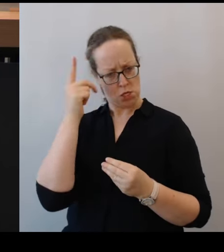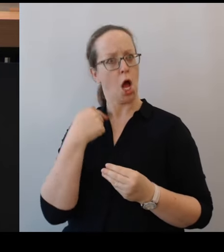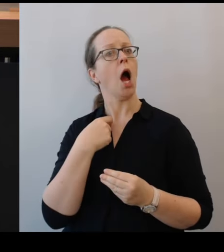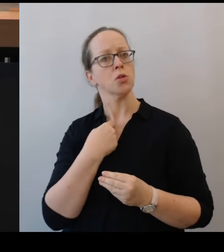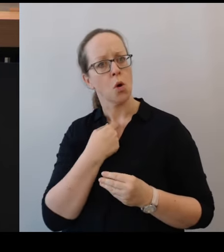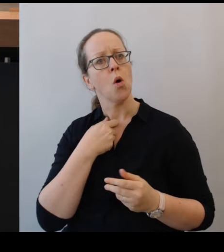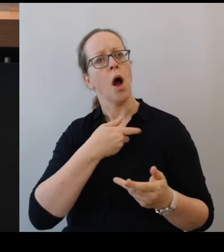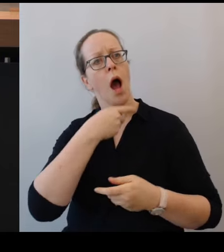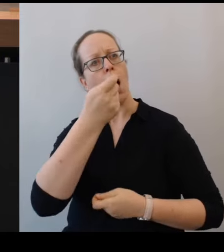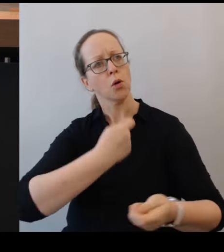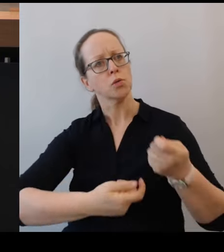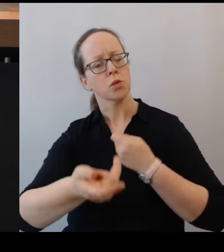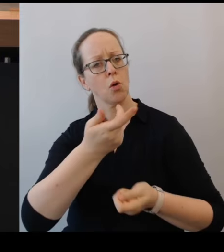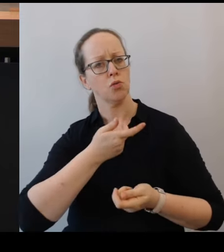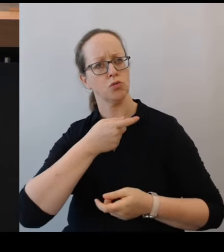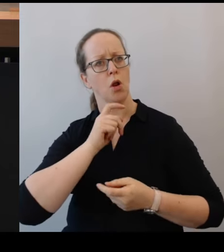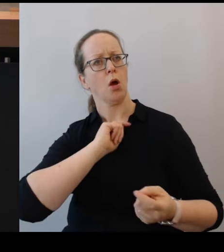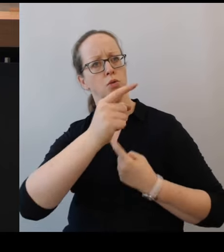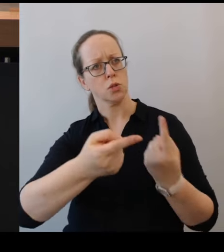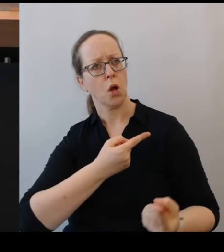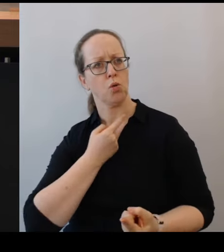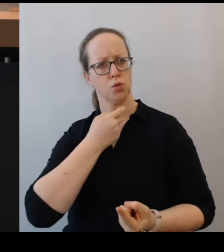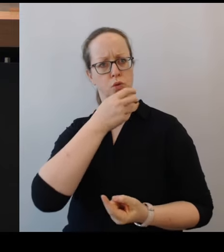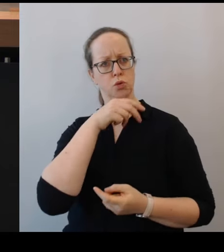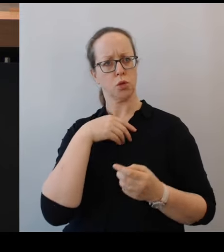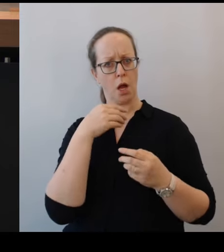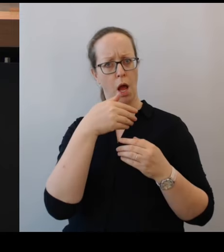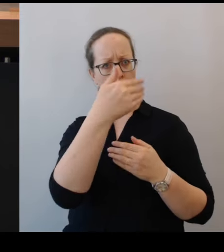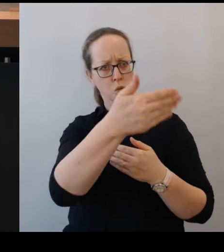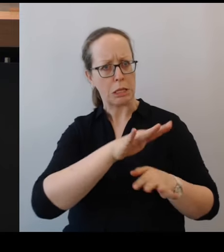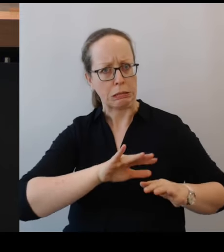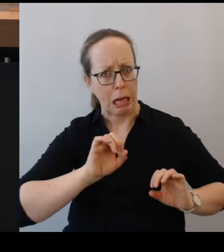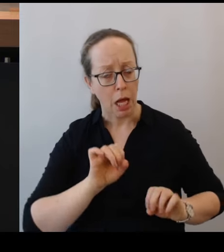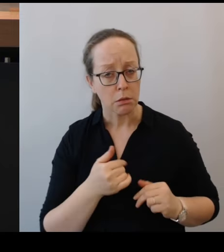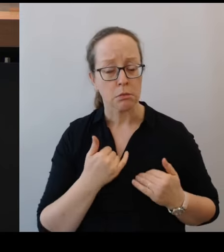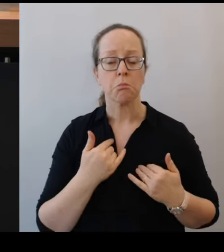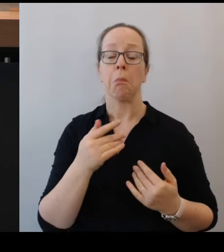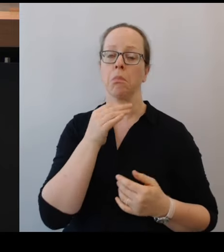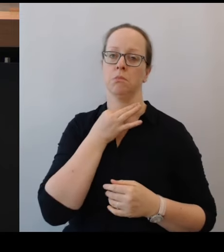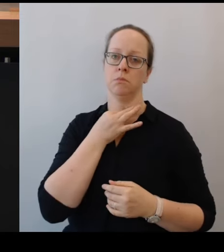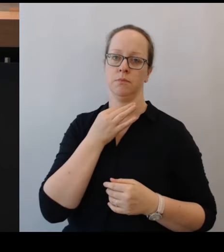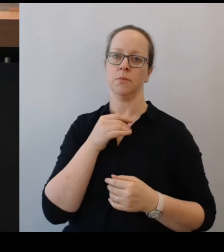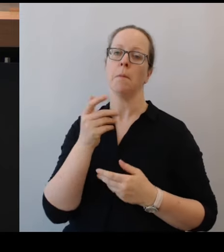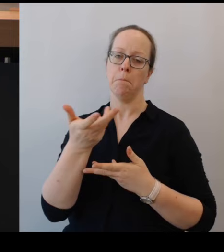Liebe Kolleg:innen, nicht alle jungen Menschen haben ein Umfeld, welches sie bei der Ausbildung unterstützen kann.